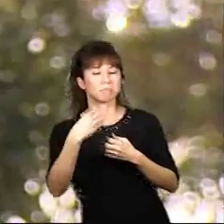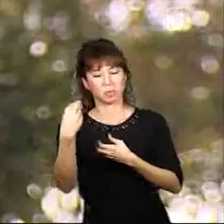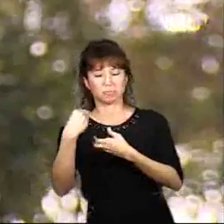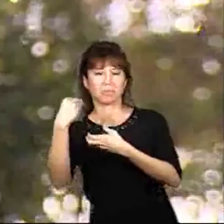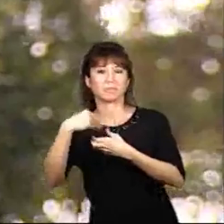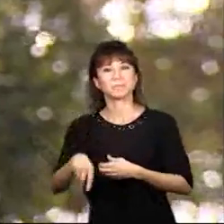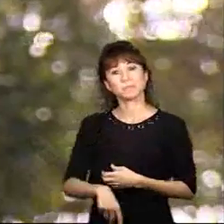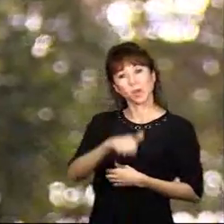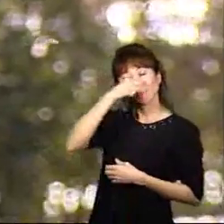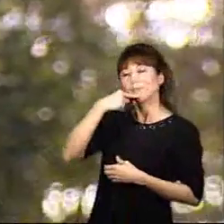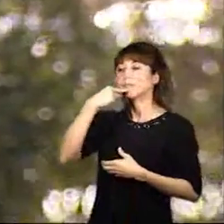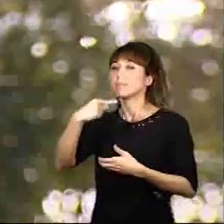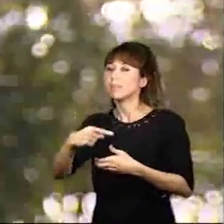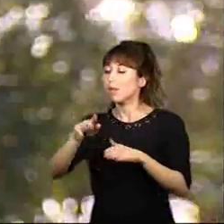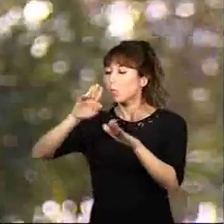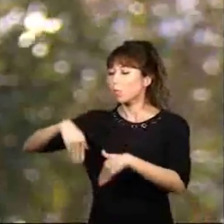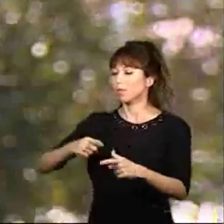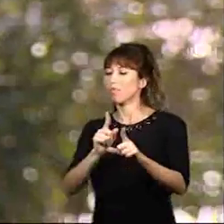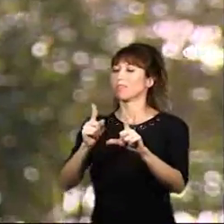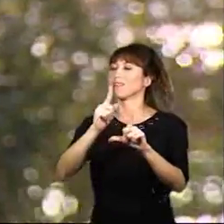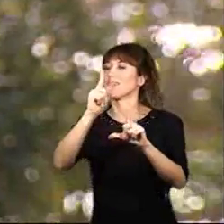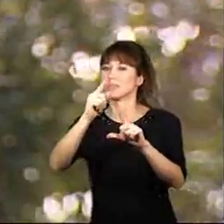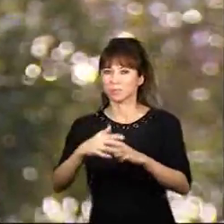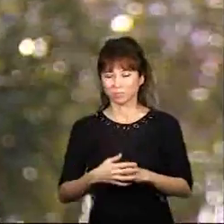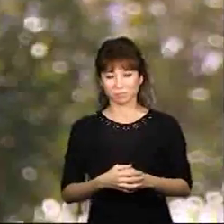(CARLOS) Últimos trayectos.